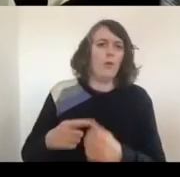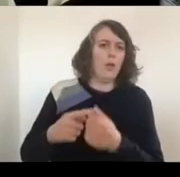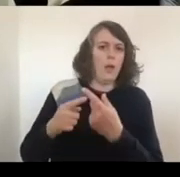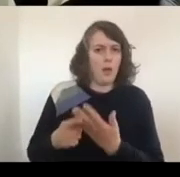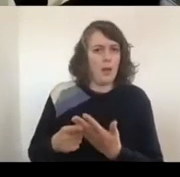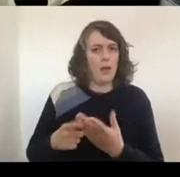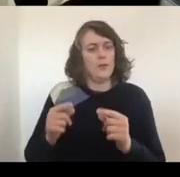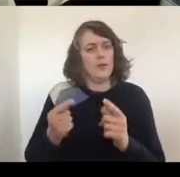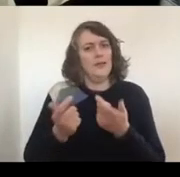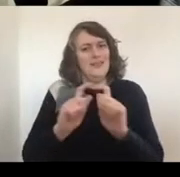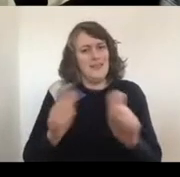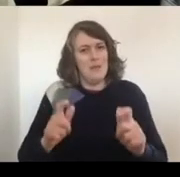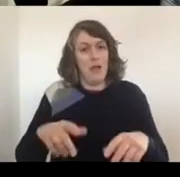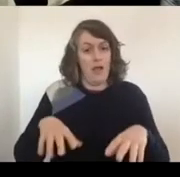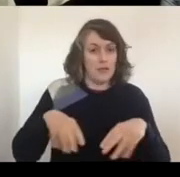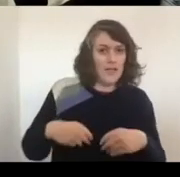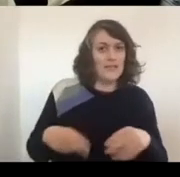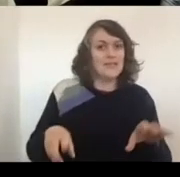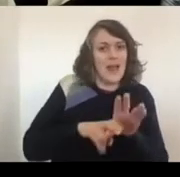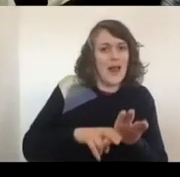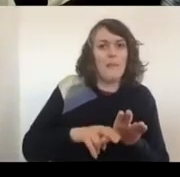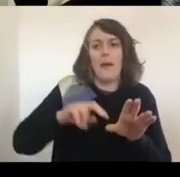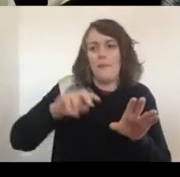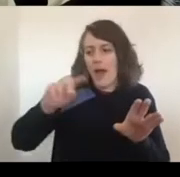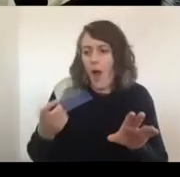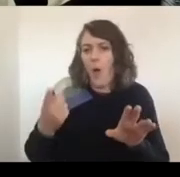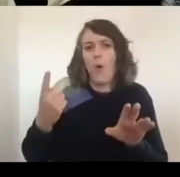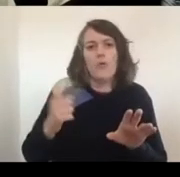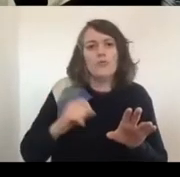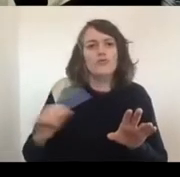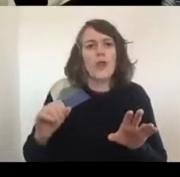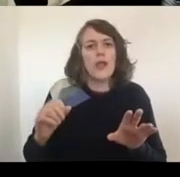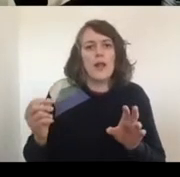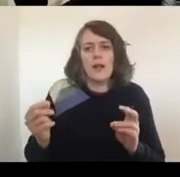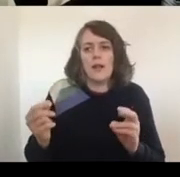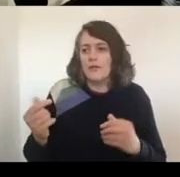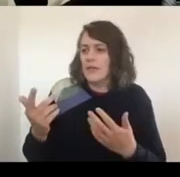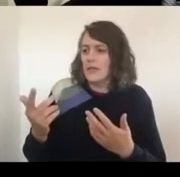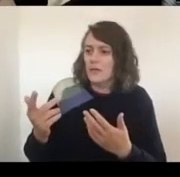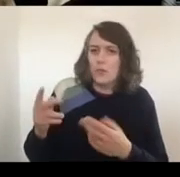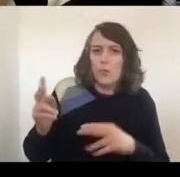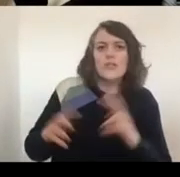aber gleichzeitig auch sehr schnell bei Unterschieden kommt. Und es ist nicht gleich